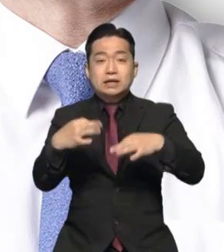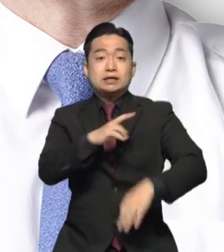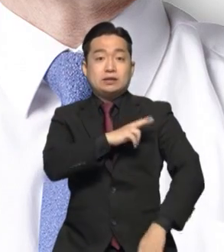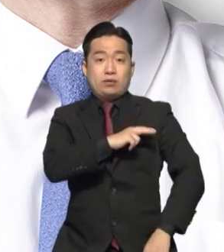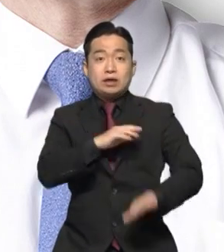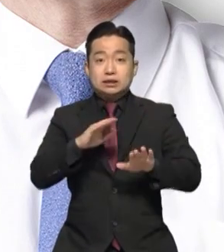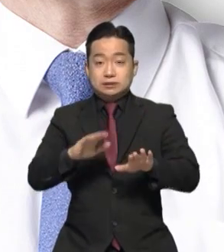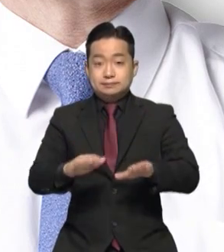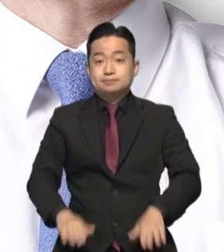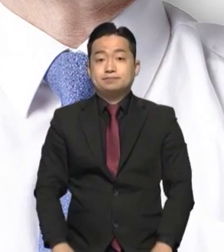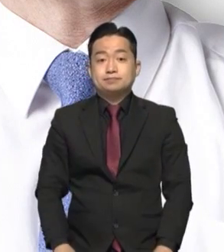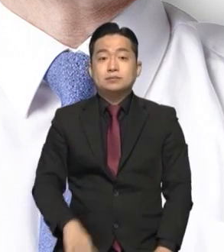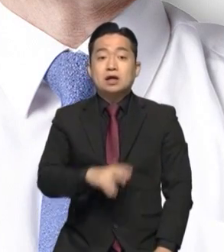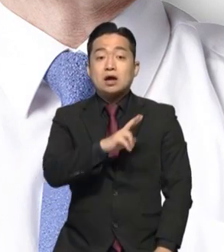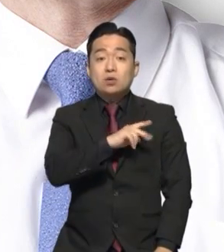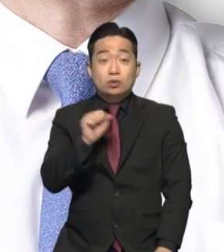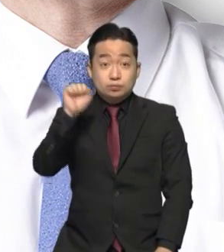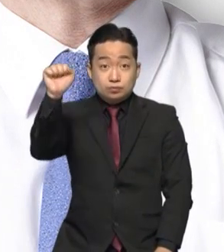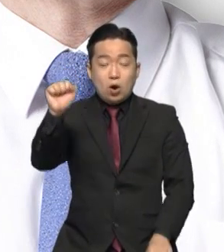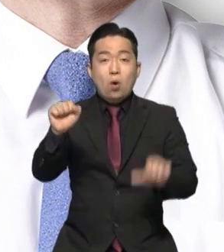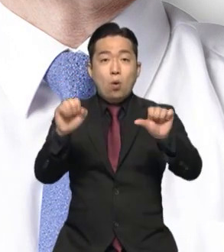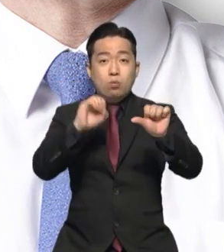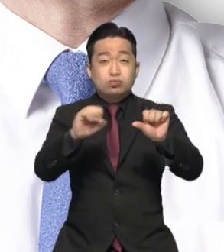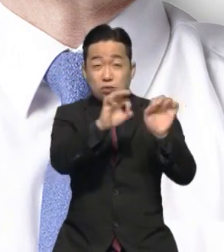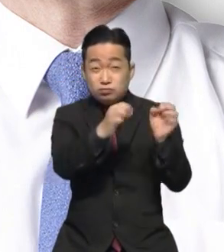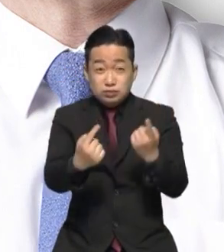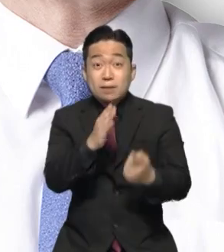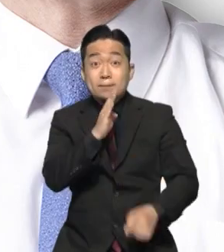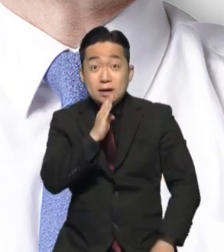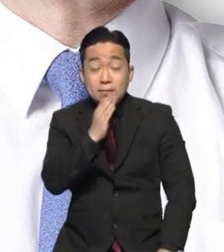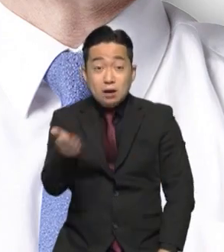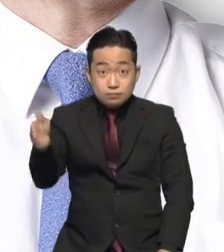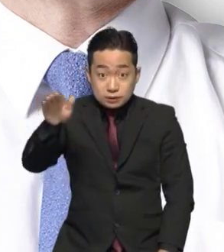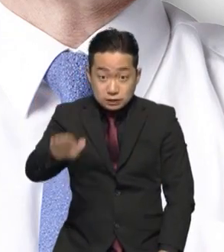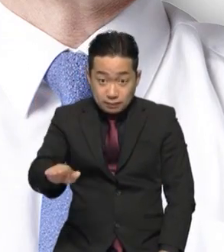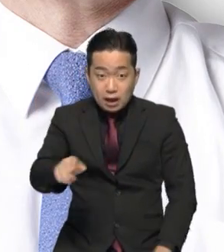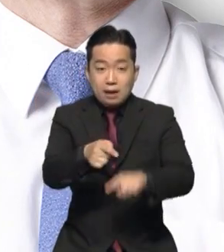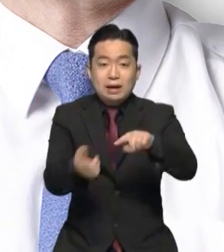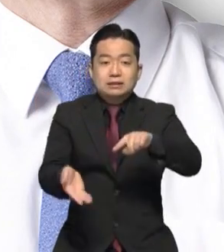김 의원은 현역의원 출마에 대한 5% 감점에도 불구하고 과반인 52.7%를